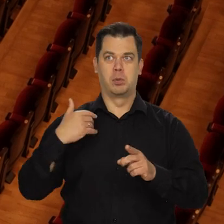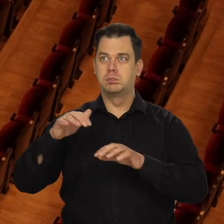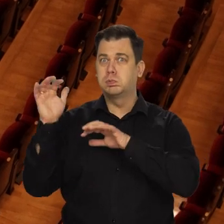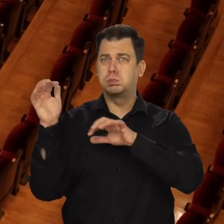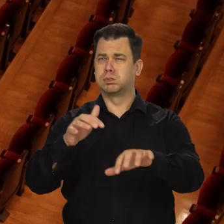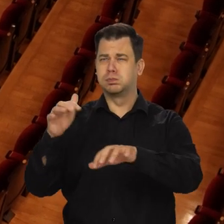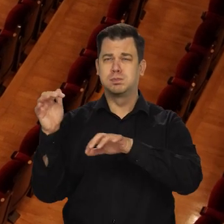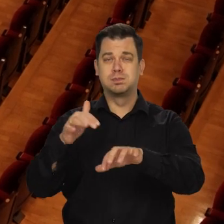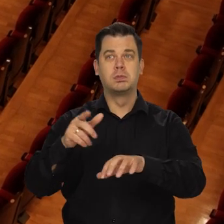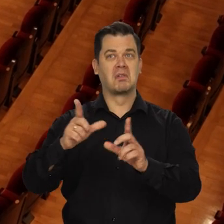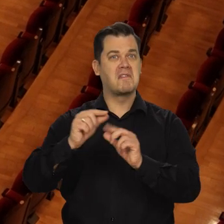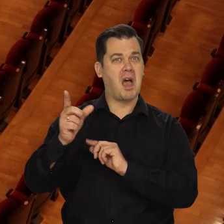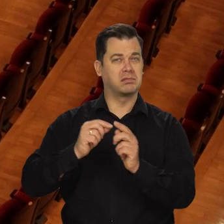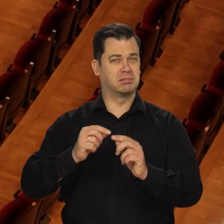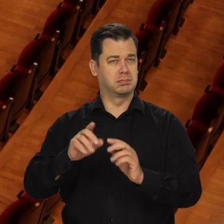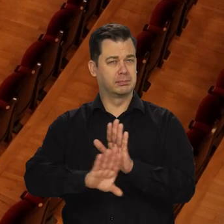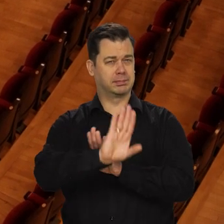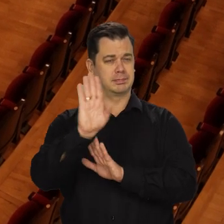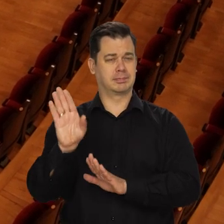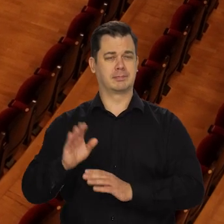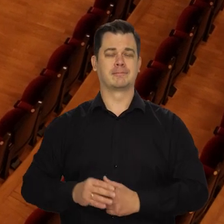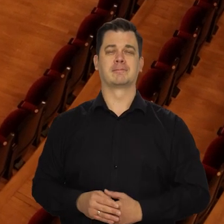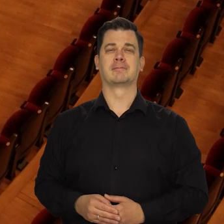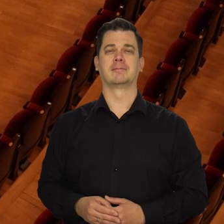ale też ciągnęły do naszego miasta wielkie gwiazdy muzyki.